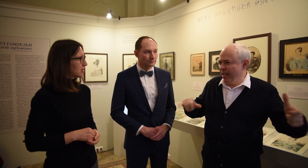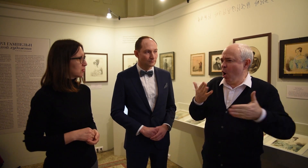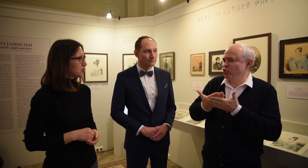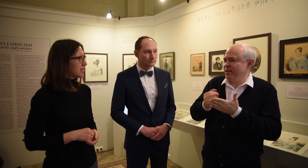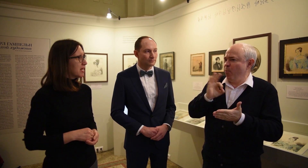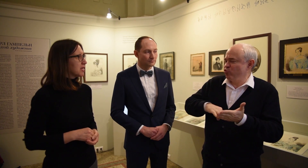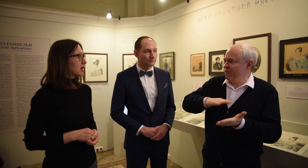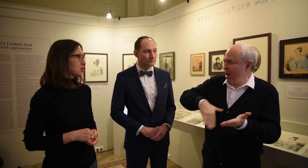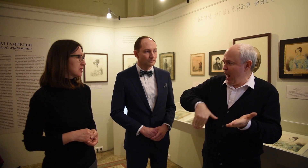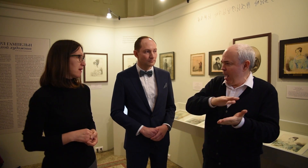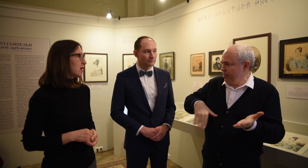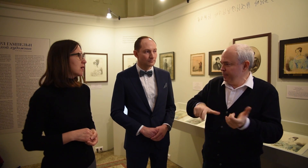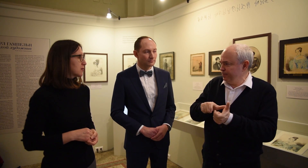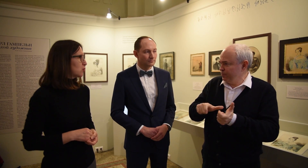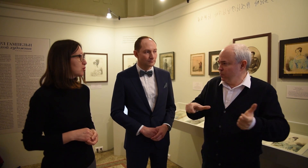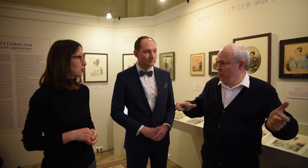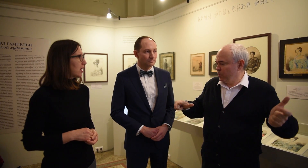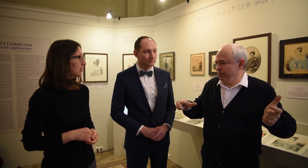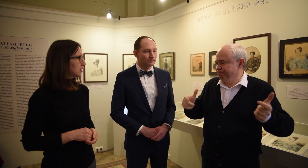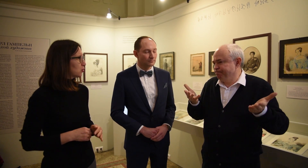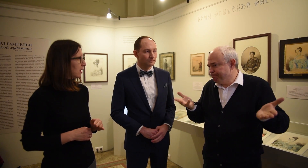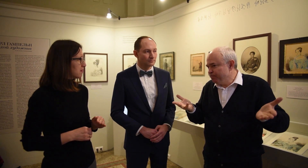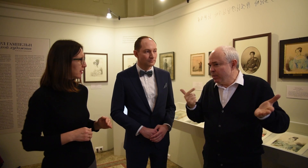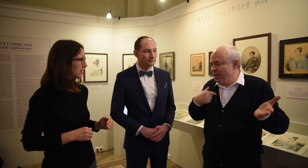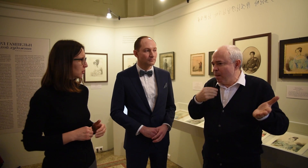и он ещё покрыт лаком.